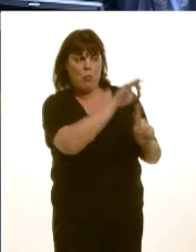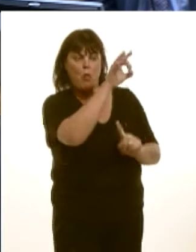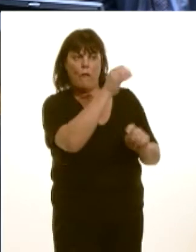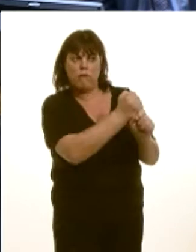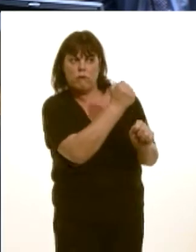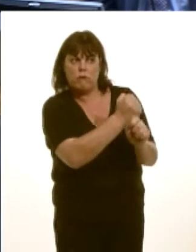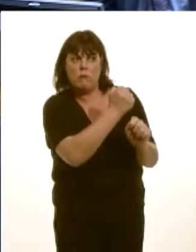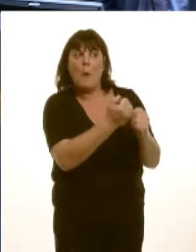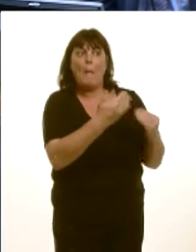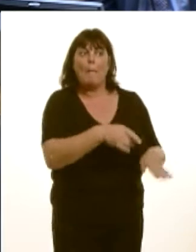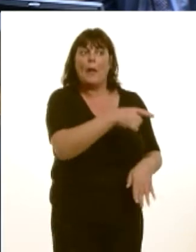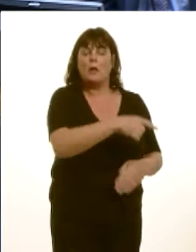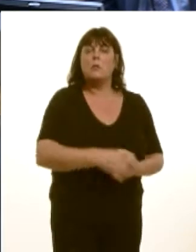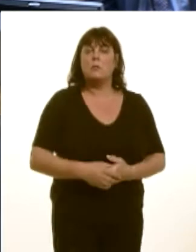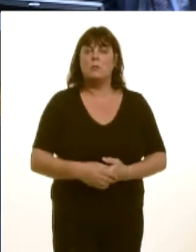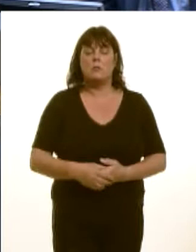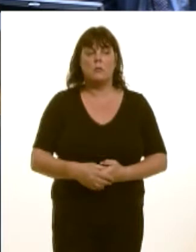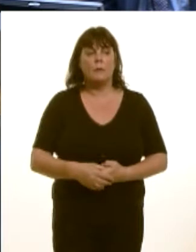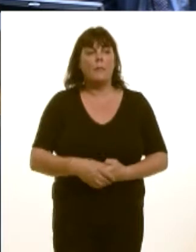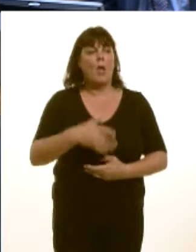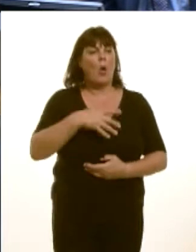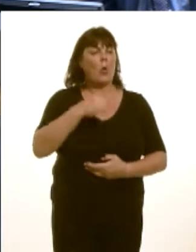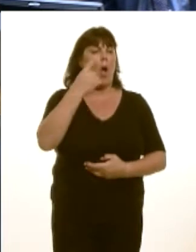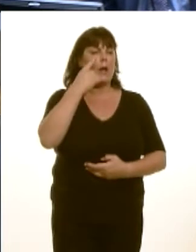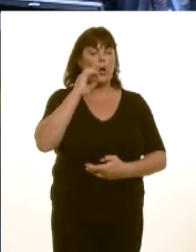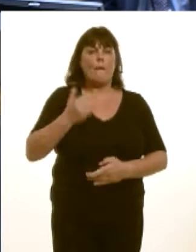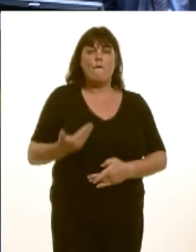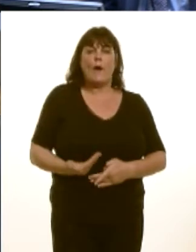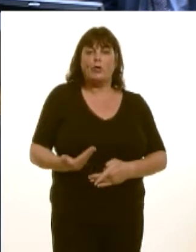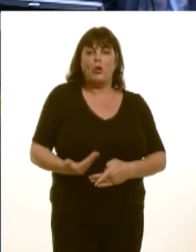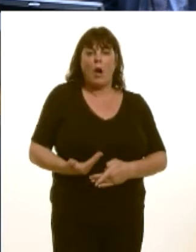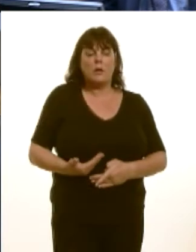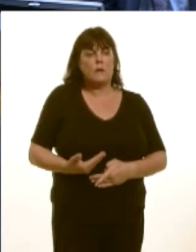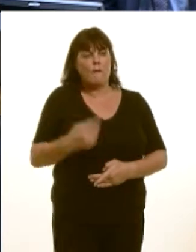Nid yw hynny’n rhywbeth sydd yn uniongyrchol o dan reolaeth Llywodraeth Cymru, ond mae